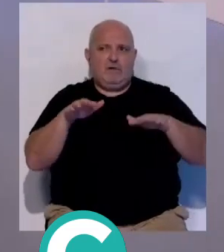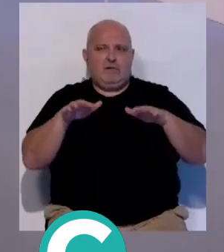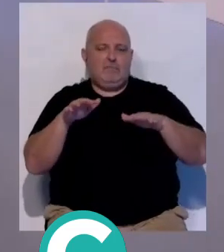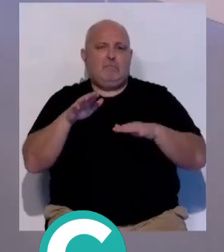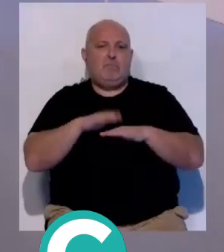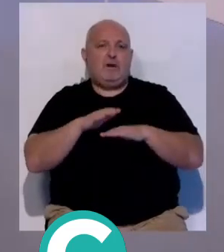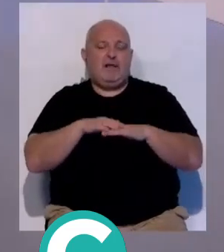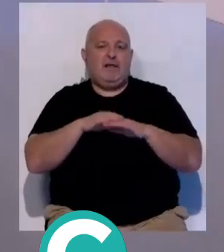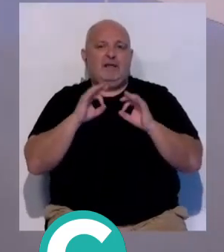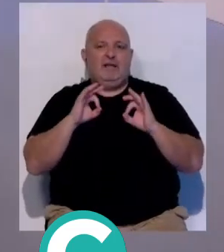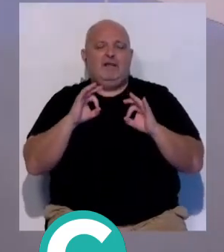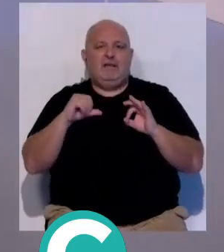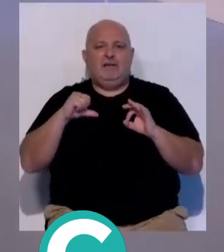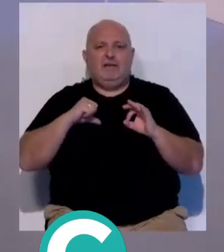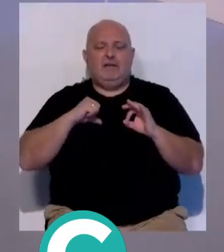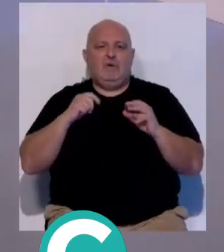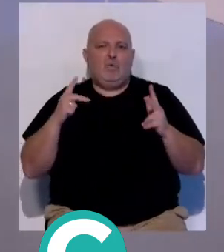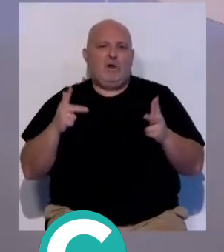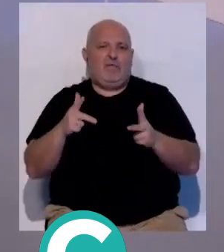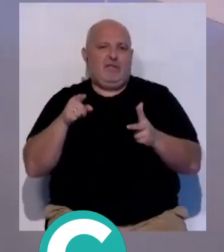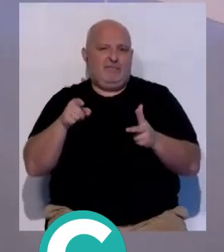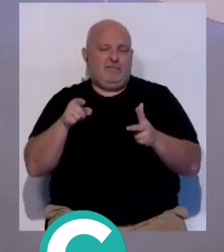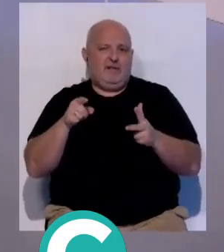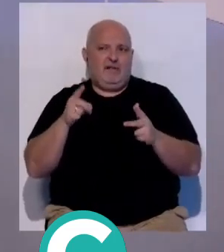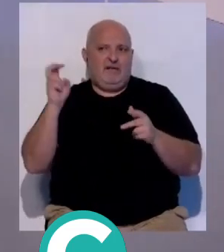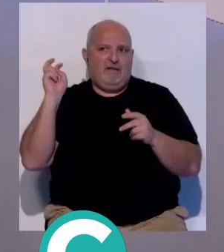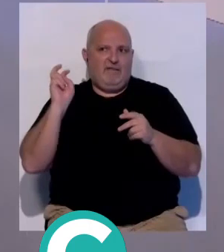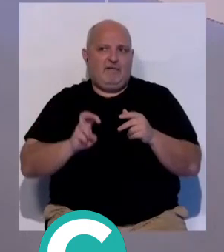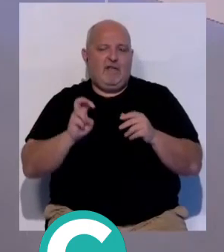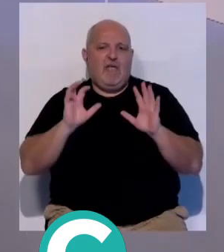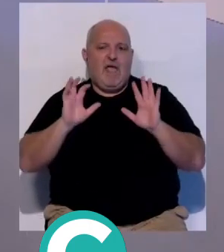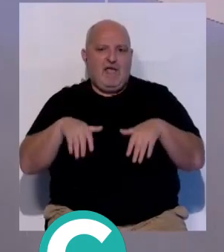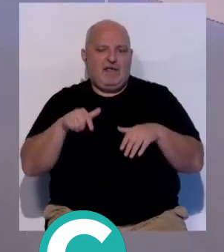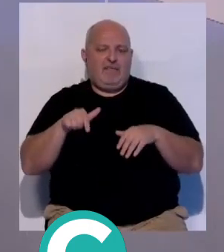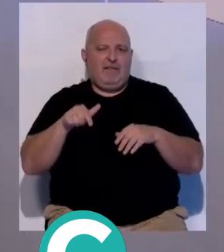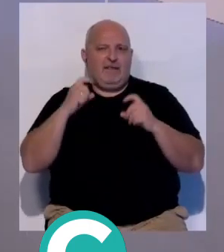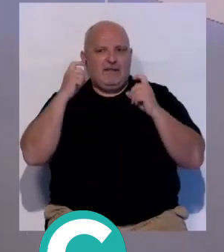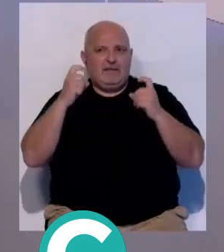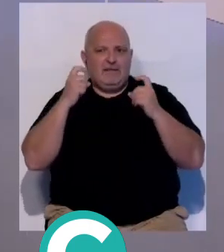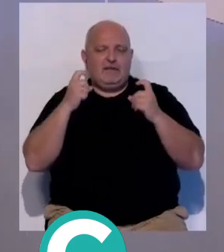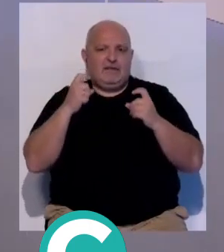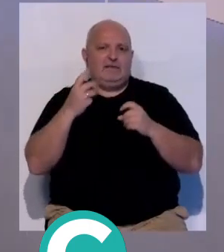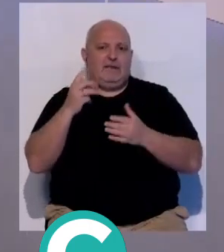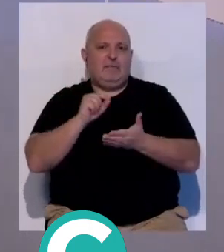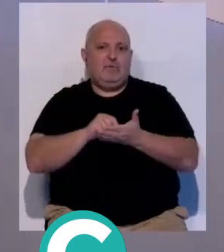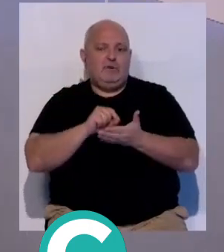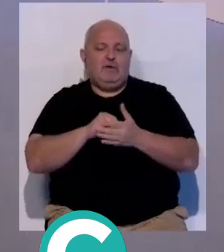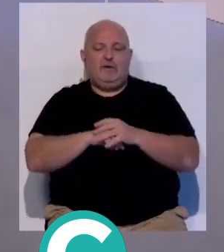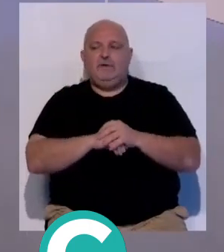porque tienen esa urgencia de venir a Cádiz e intentar llevarse los tres puntos pero también